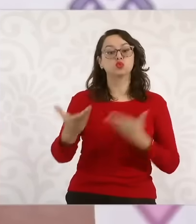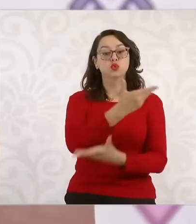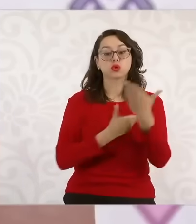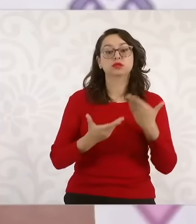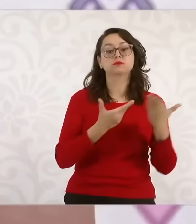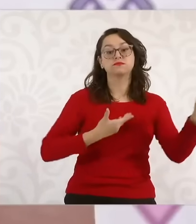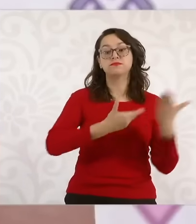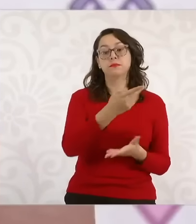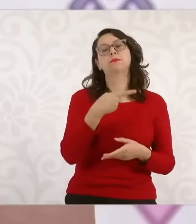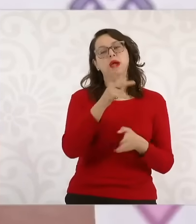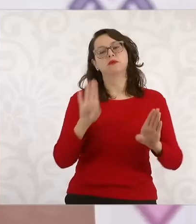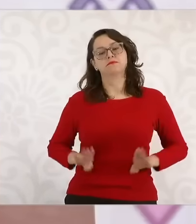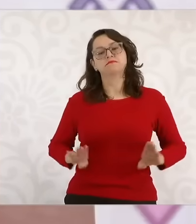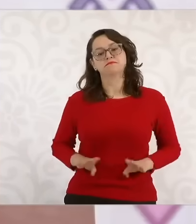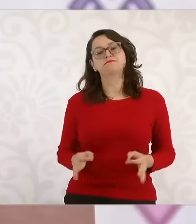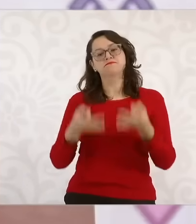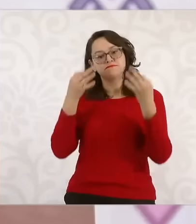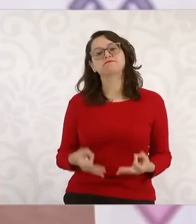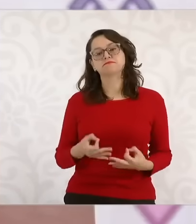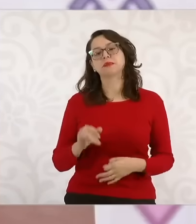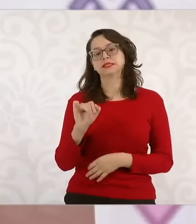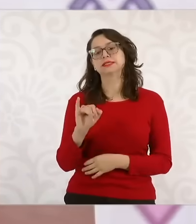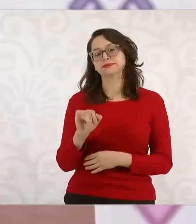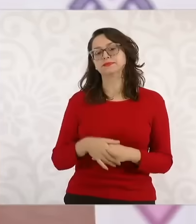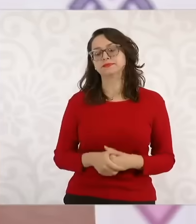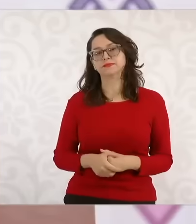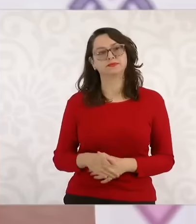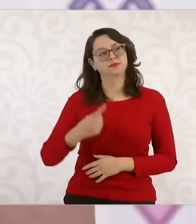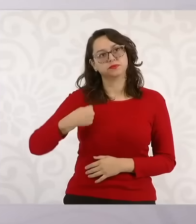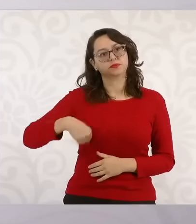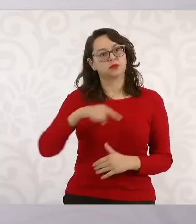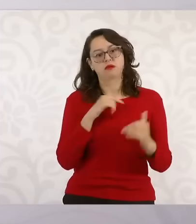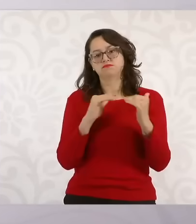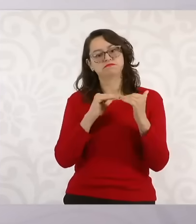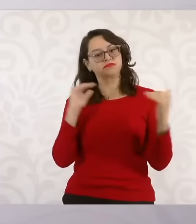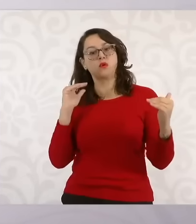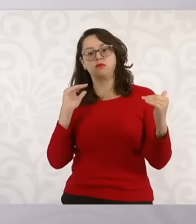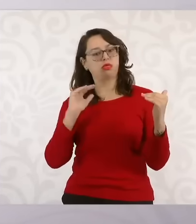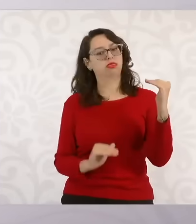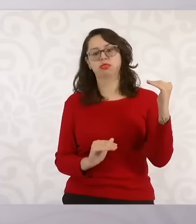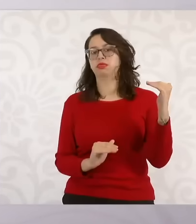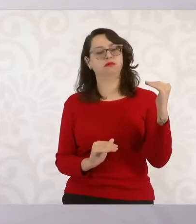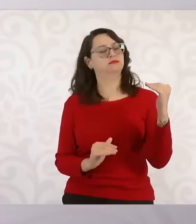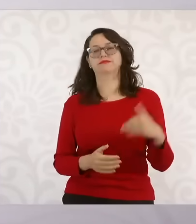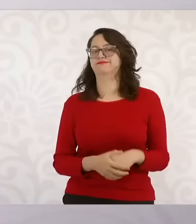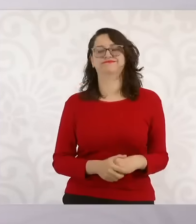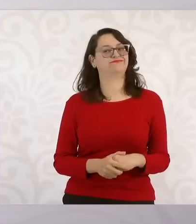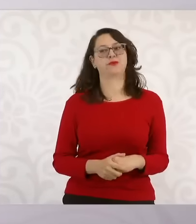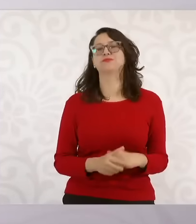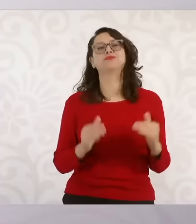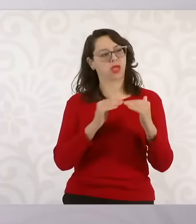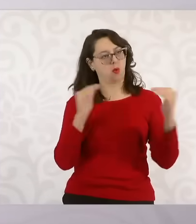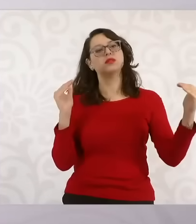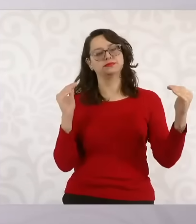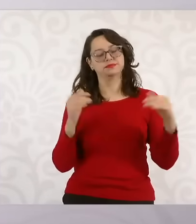firmes, sin ceder en lo que consideramos que no se puede ceder, como nuestra soberanía.